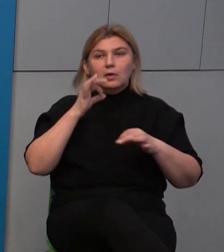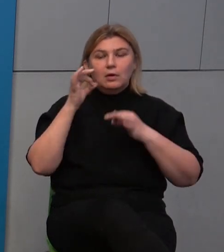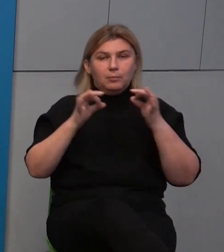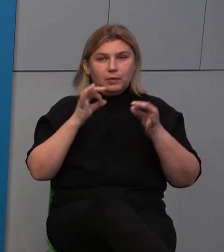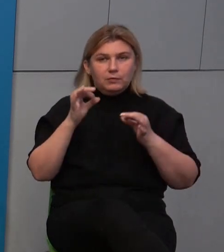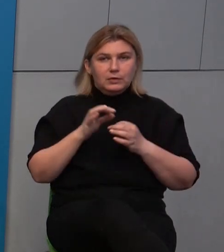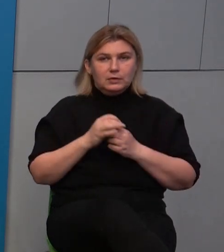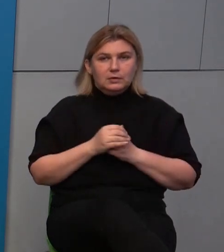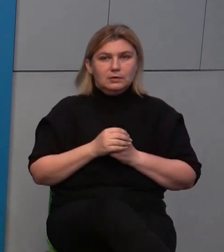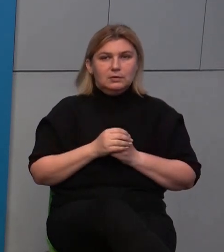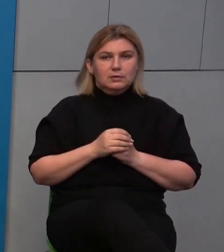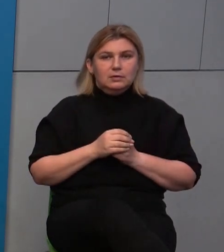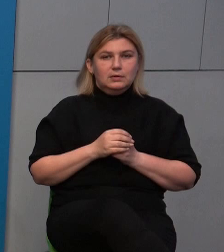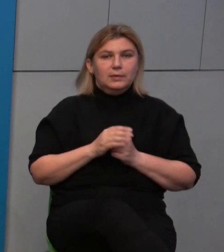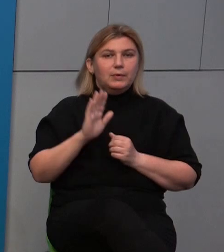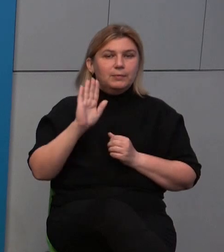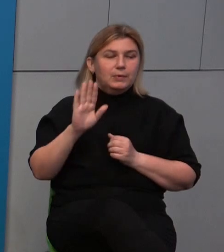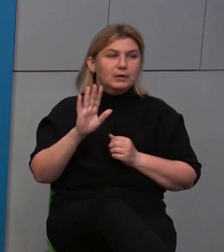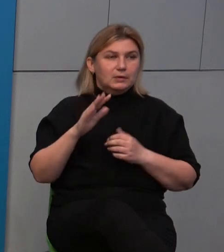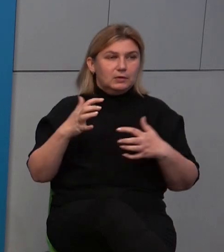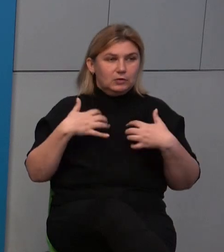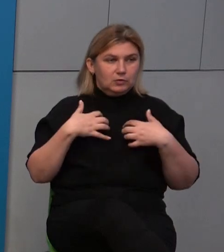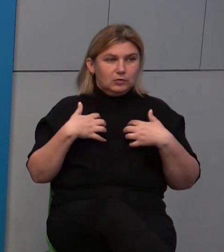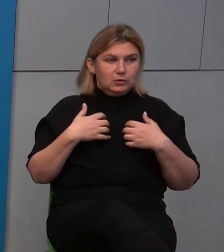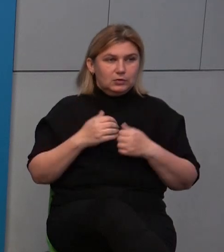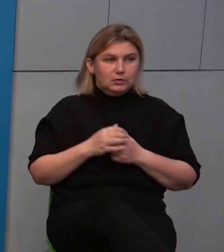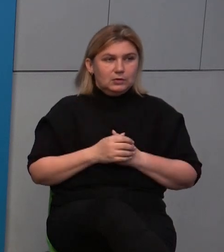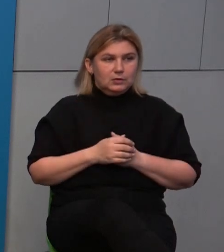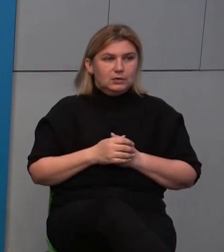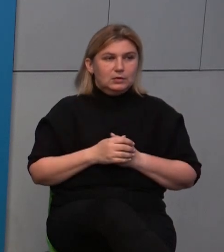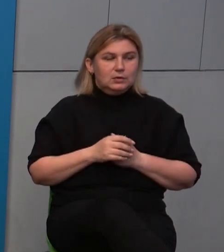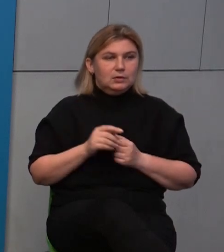po to, żeby mieć po prostu z czego żyć. I trzaskał tego też dosyć dużo.